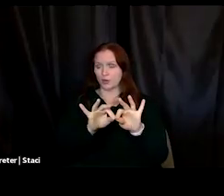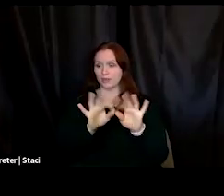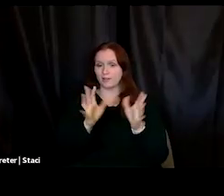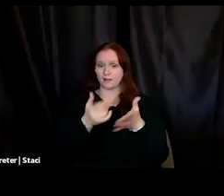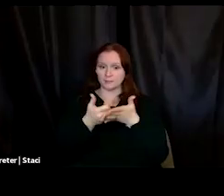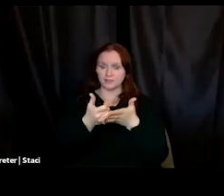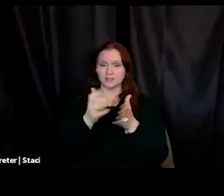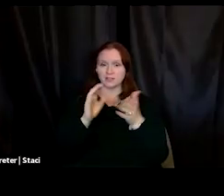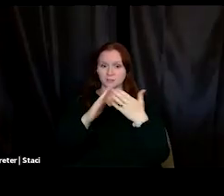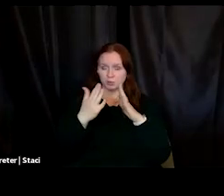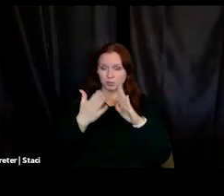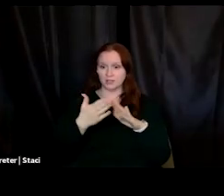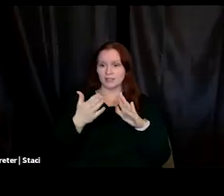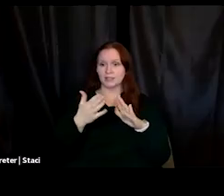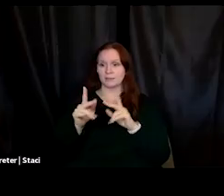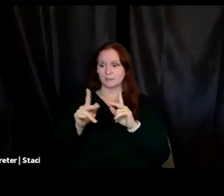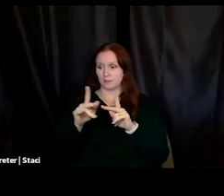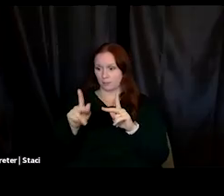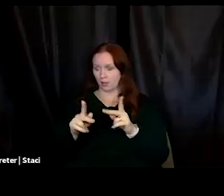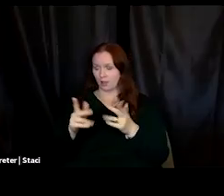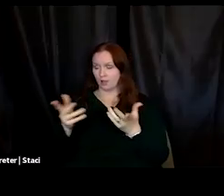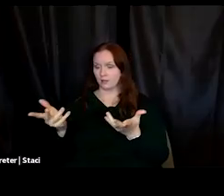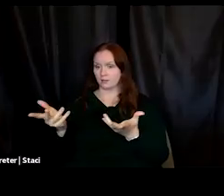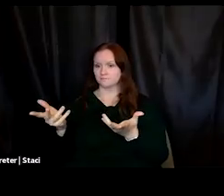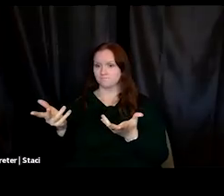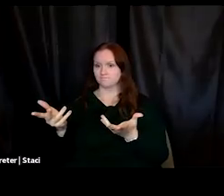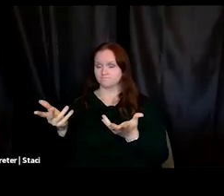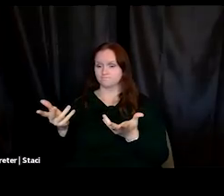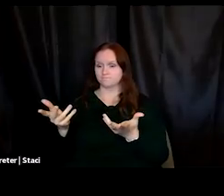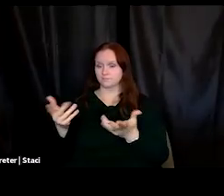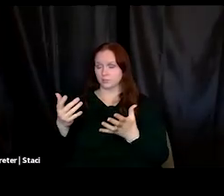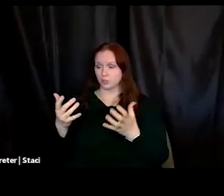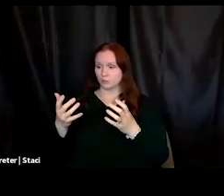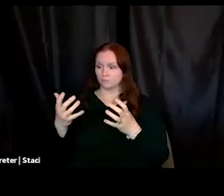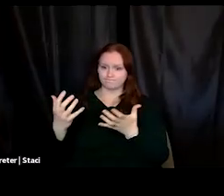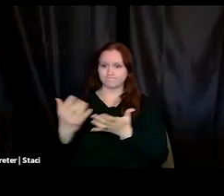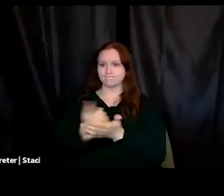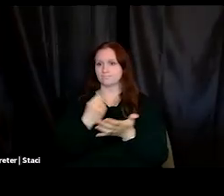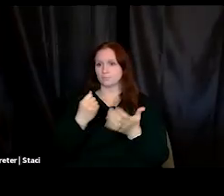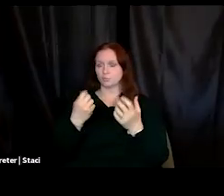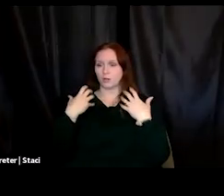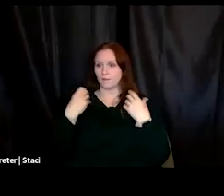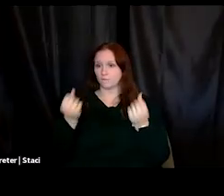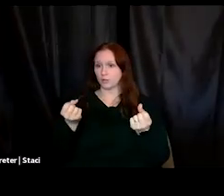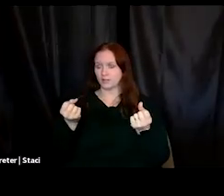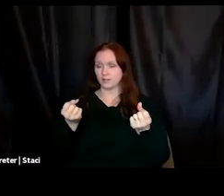Kristin, ¿quieres compartir algunos comentarios sobre por qué eso es necesario y tranquilizar algunas preocupaciones